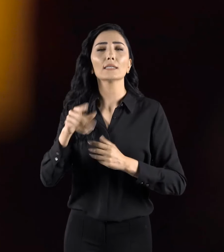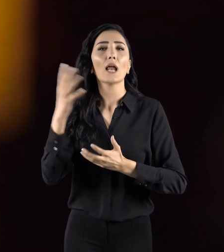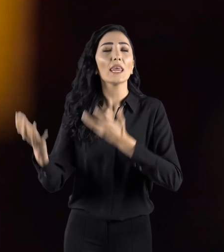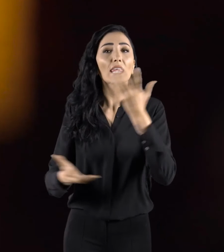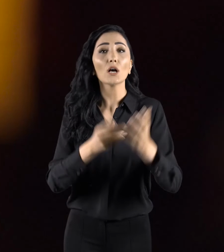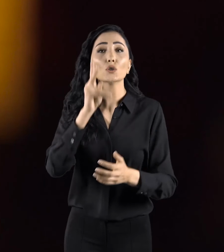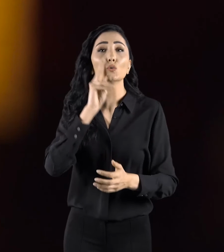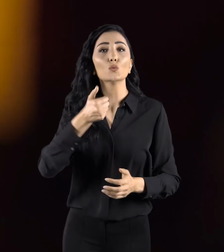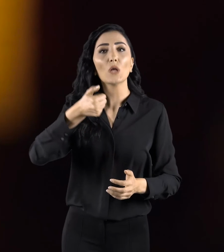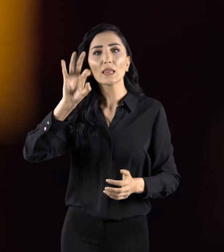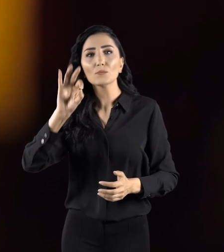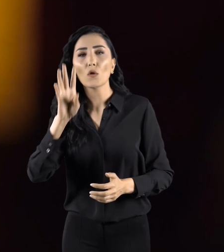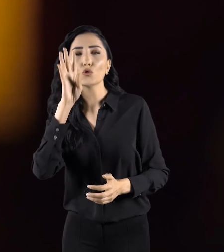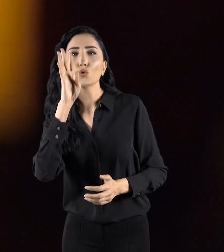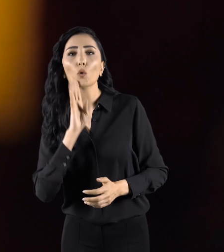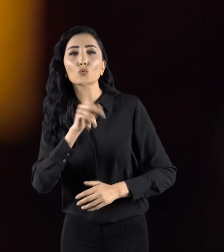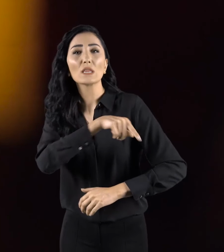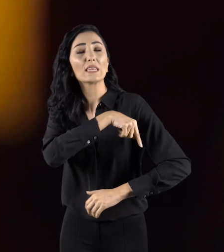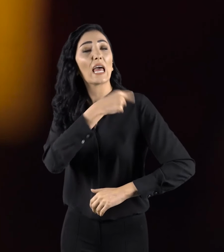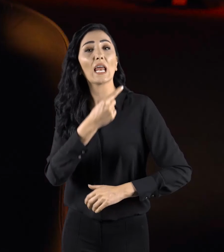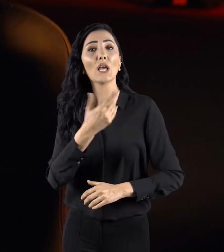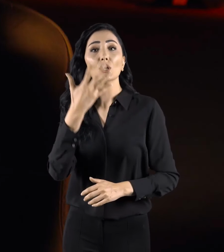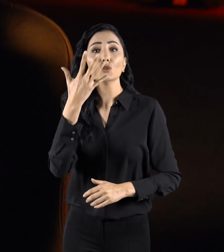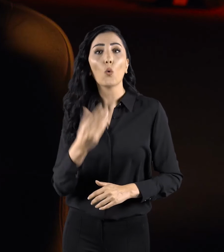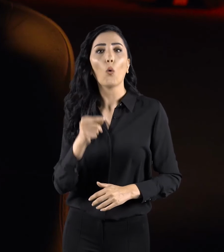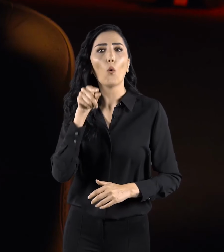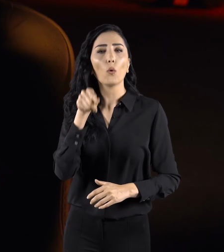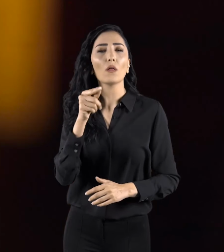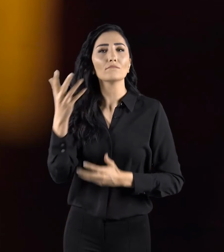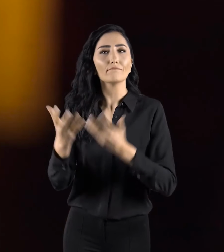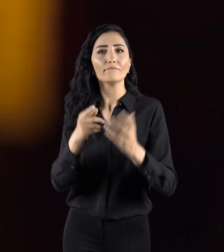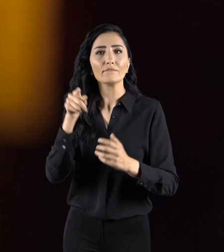yangındır. Yangın 260 ila 400 santigrat derece seviyelerinde seyreden,